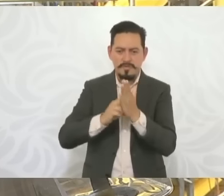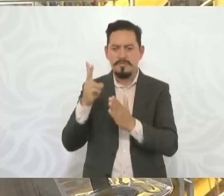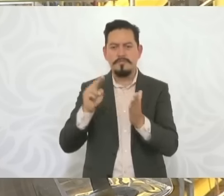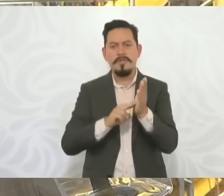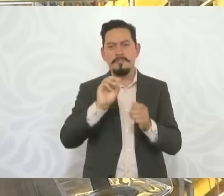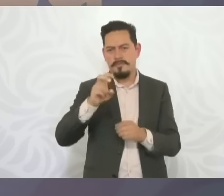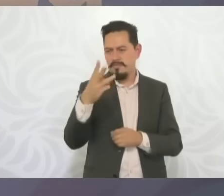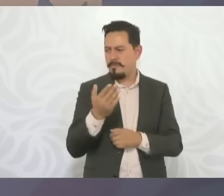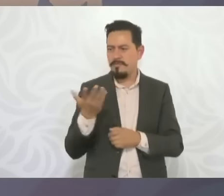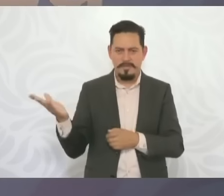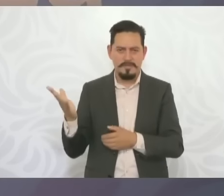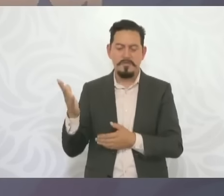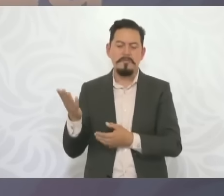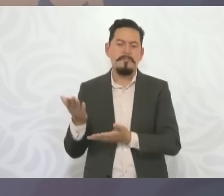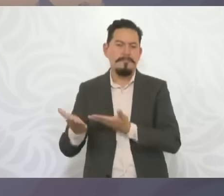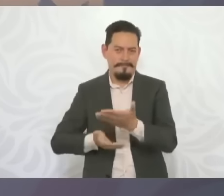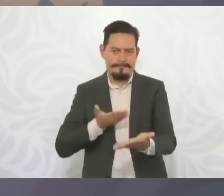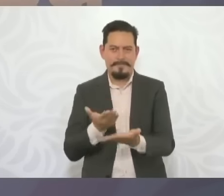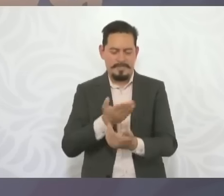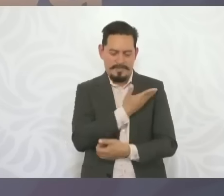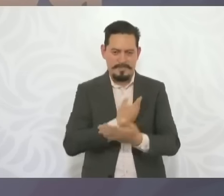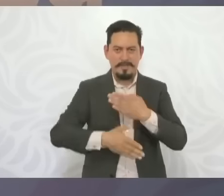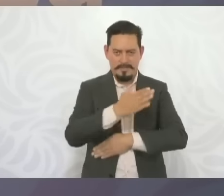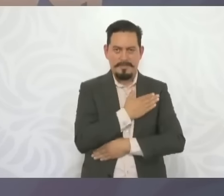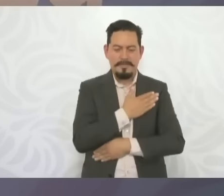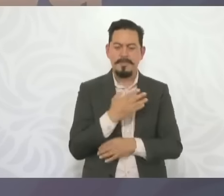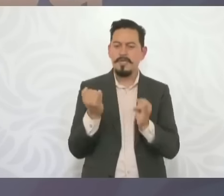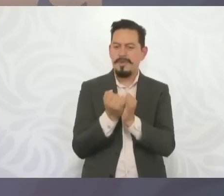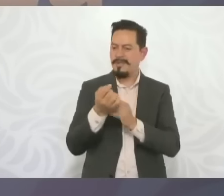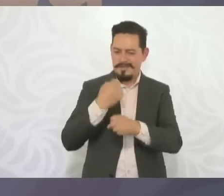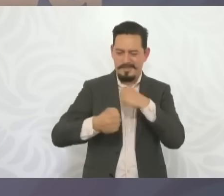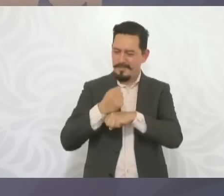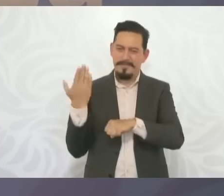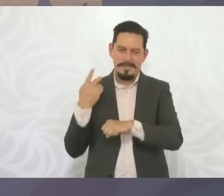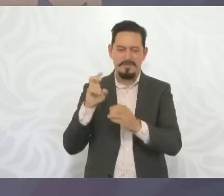Shainw y a las leyes secundarias publicadas hace un año, fue posible consolidar los esfuerzos